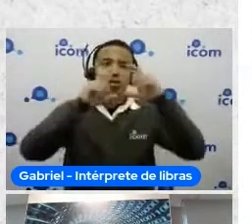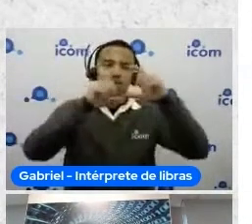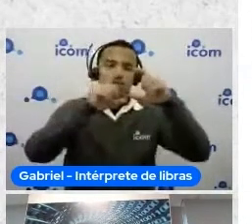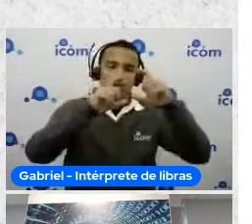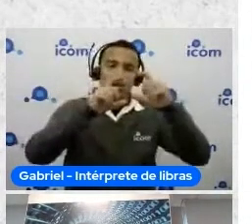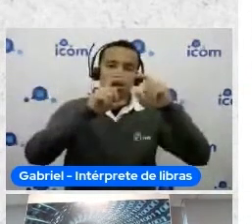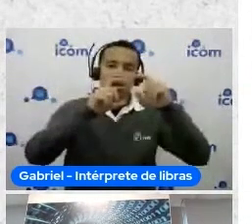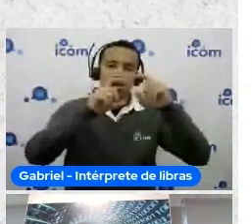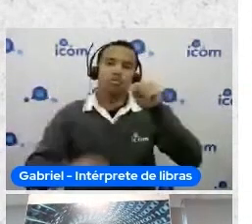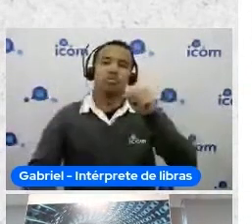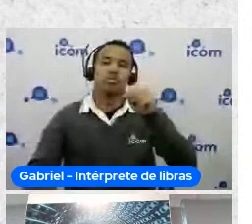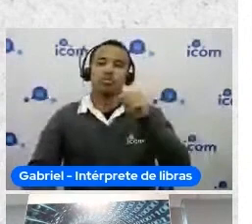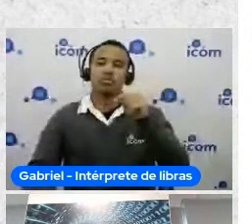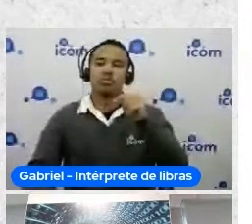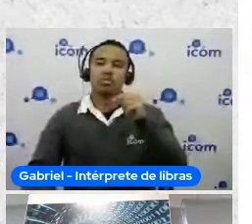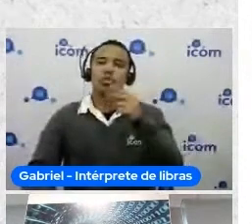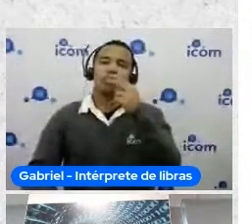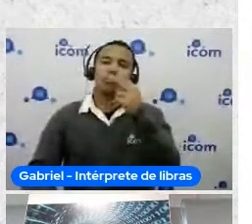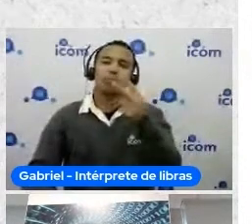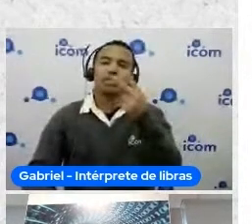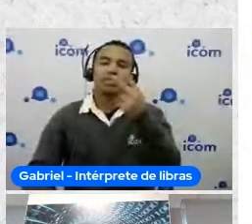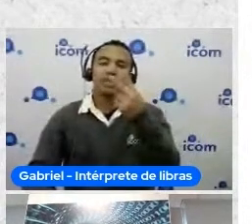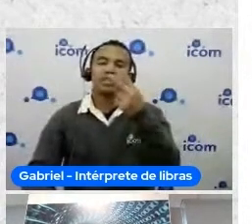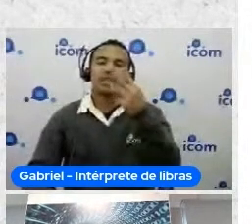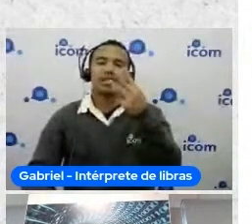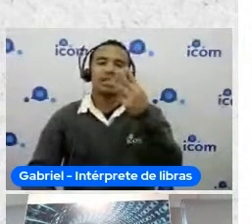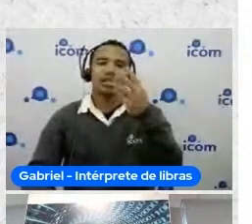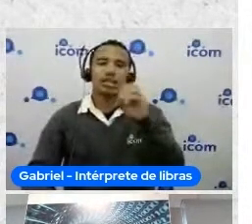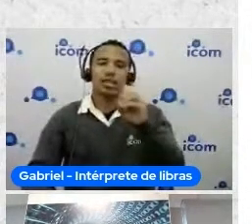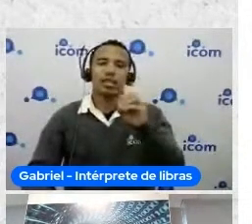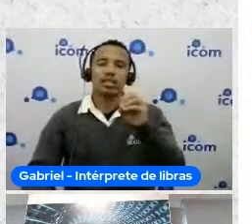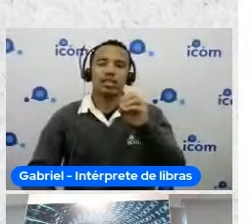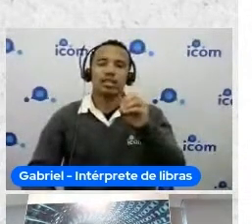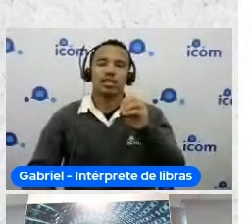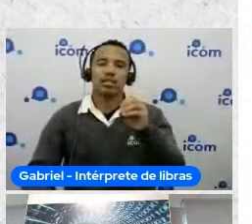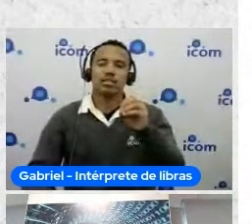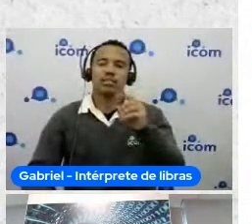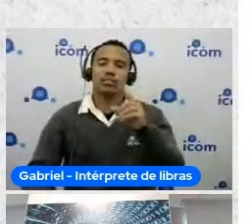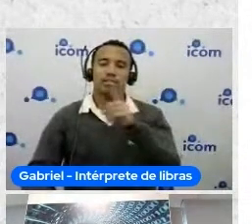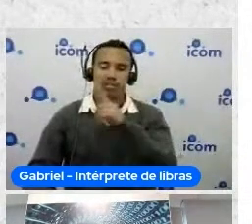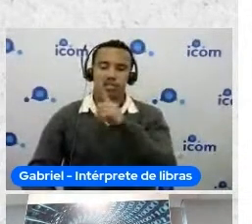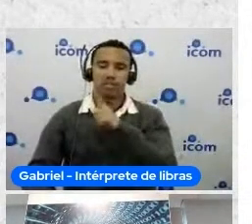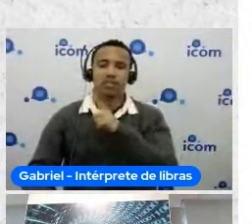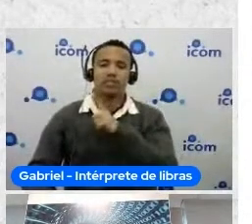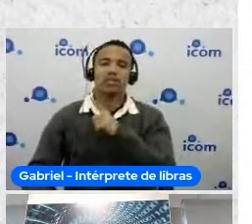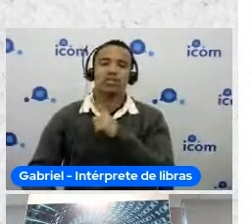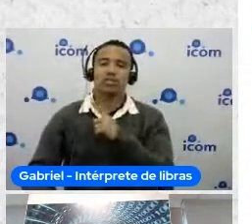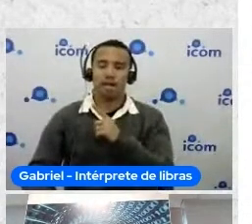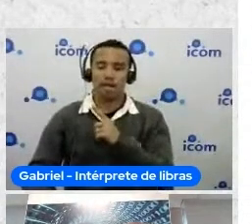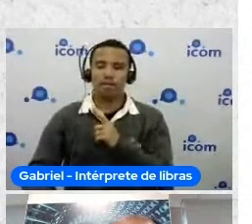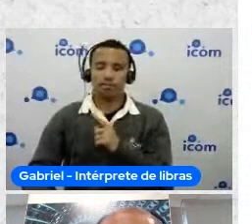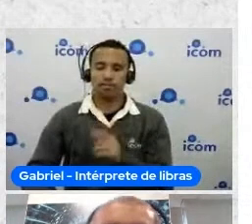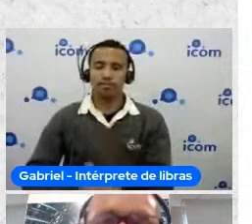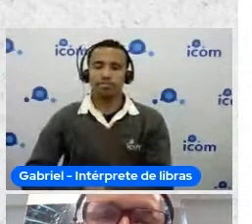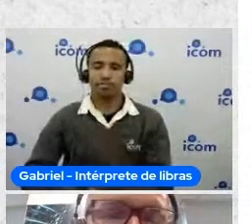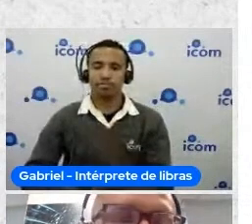rolamento 230/60, não são indicados para o processo de potenciamento, outro fator está